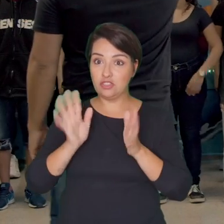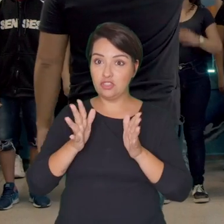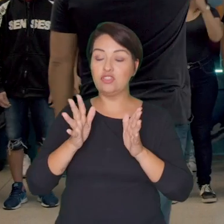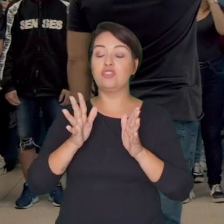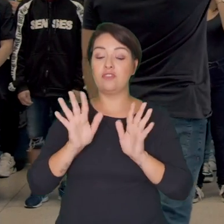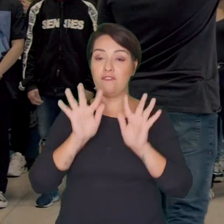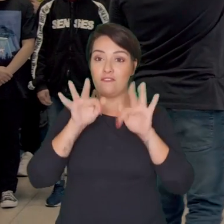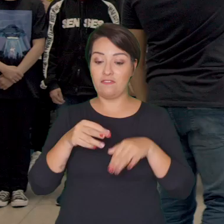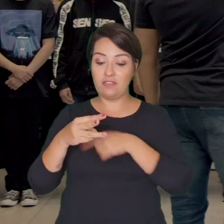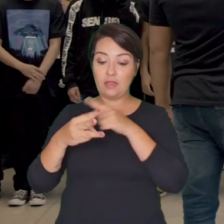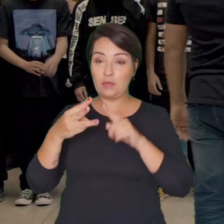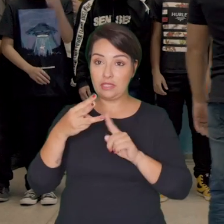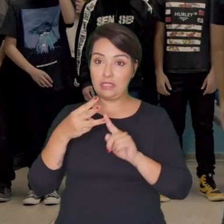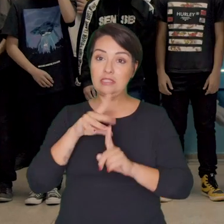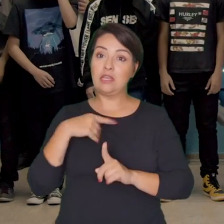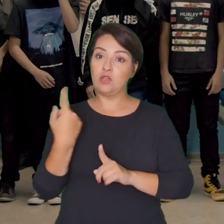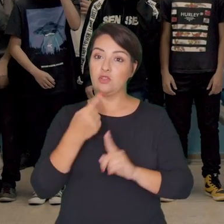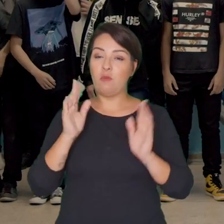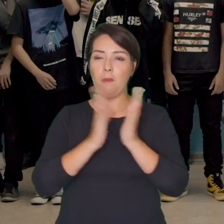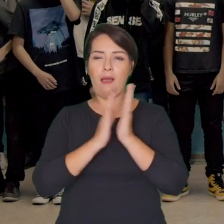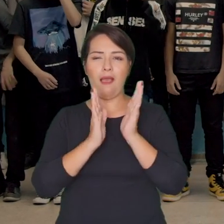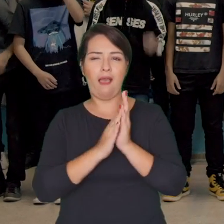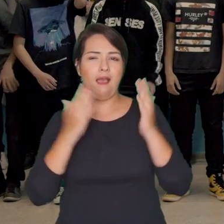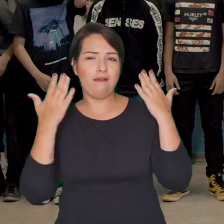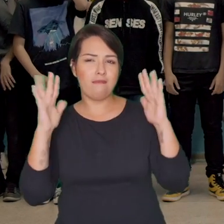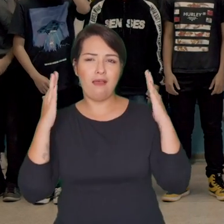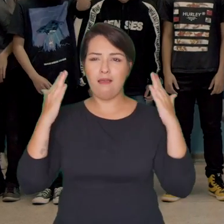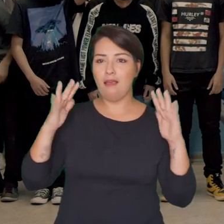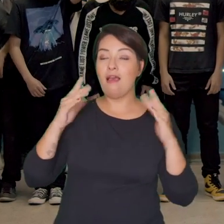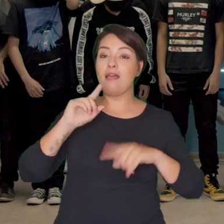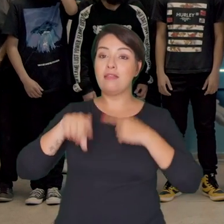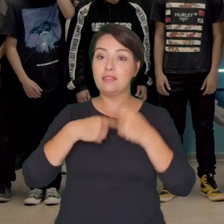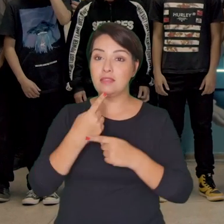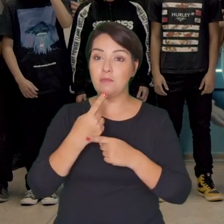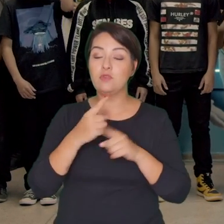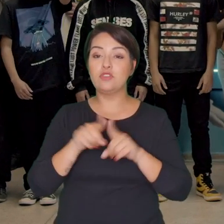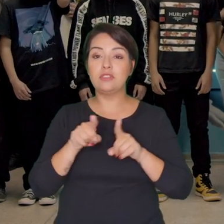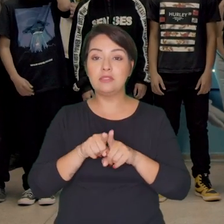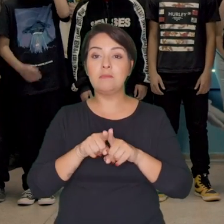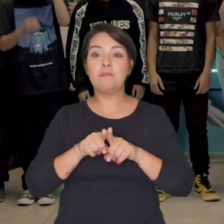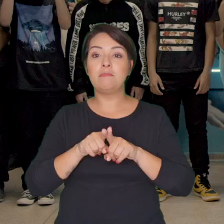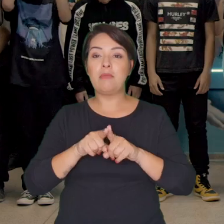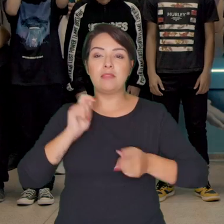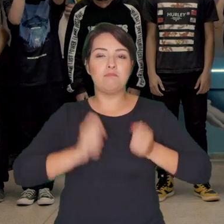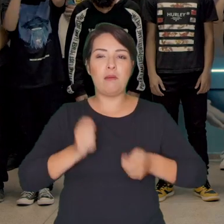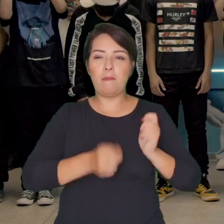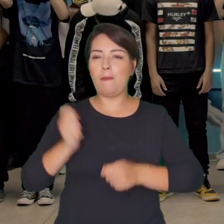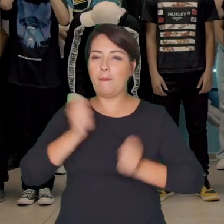No final da terceira nós vamos entrar com as palmas. Depois das palmas, o nosso solo da batera.